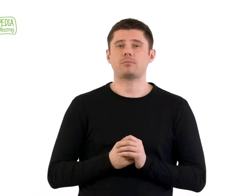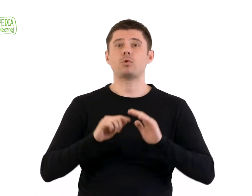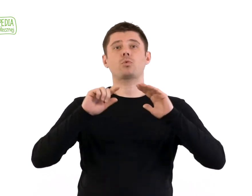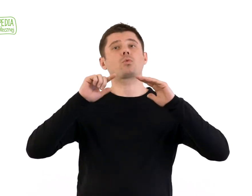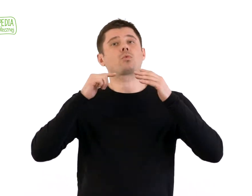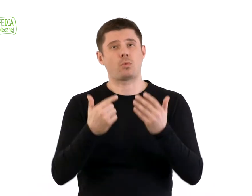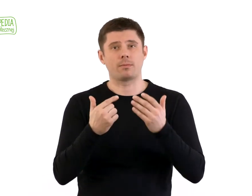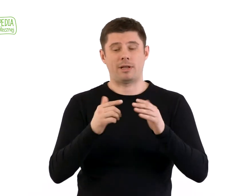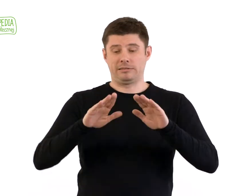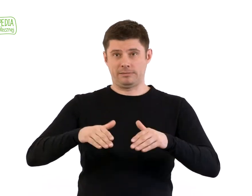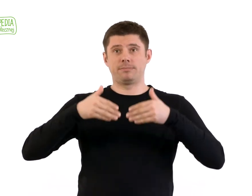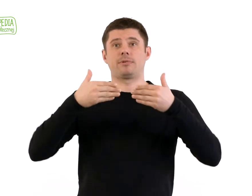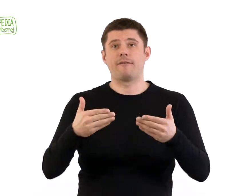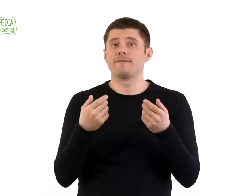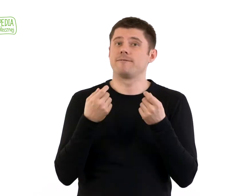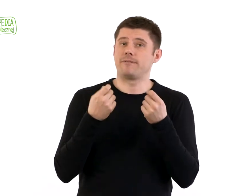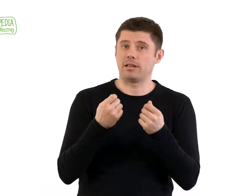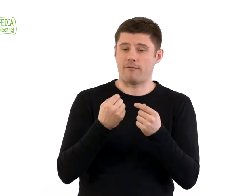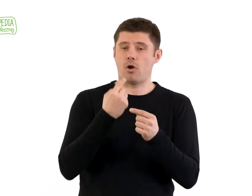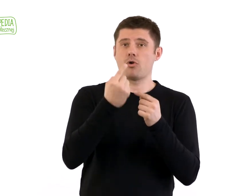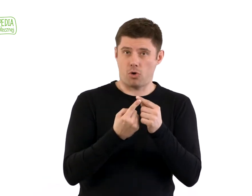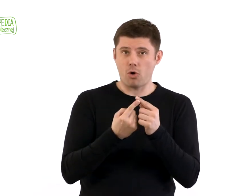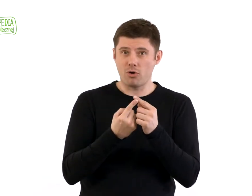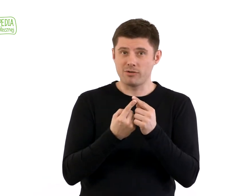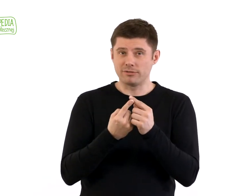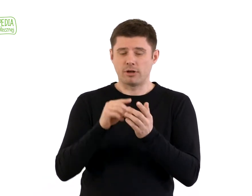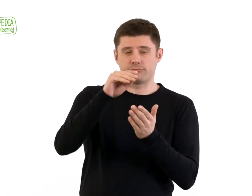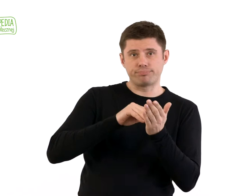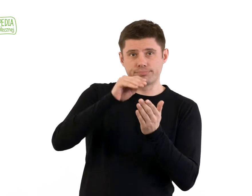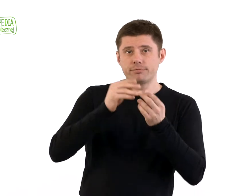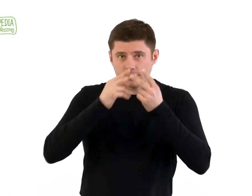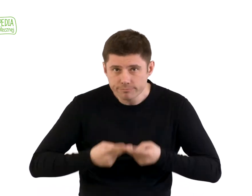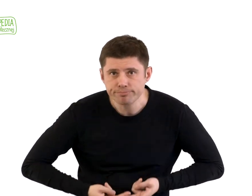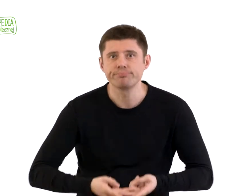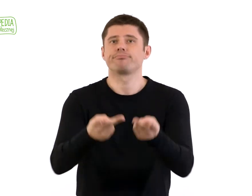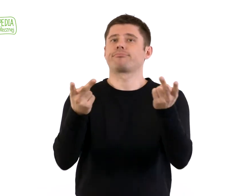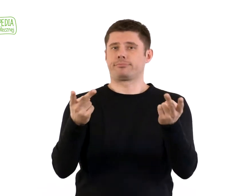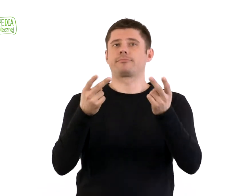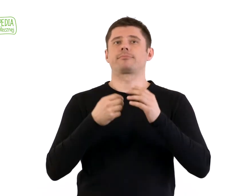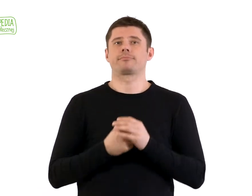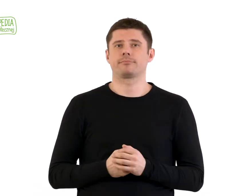sporządza roczne sprawozdania finansowe ze swojej działalności oraz podaje je do publicznej wiadomości.